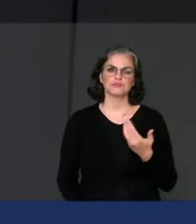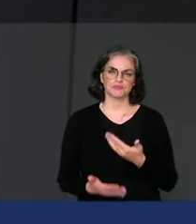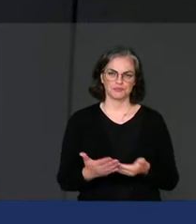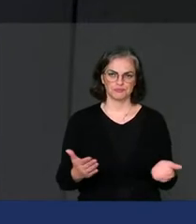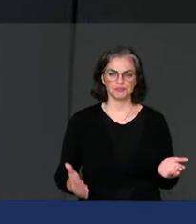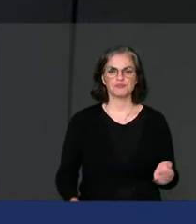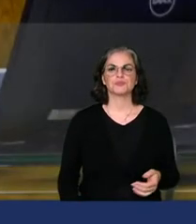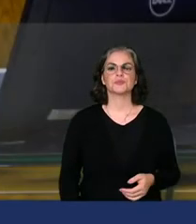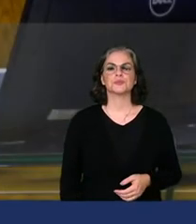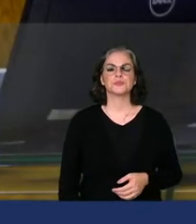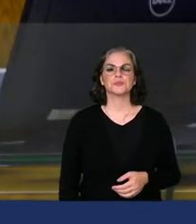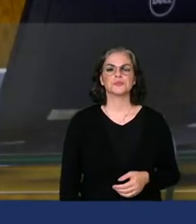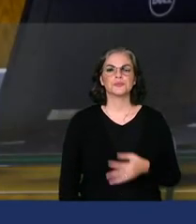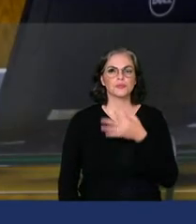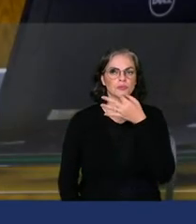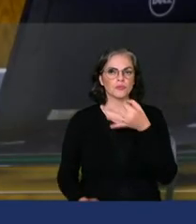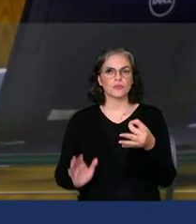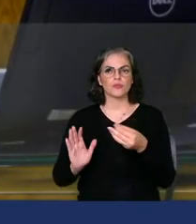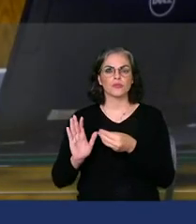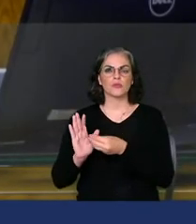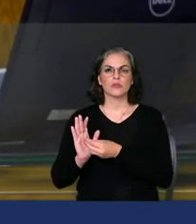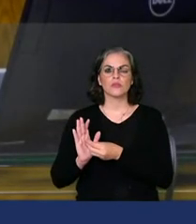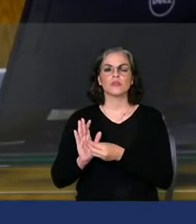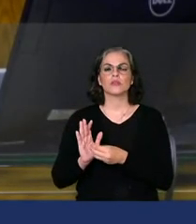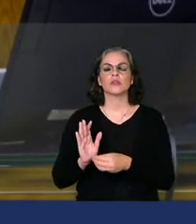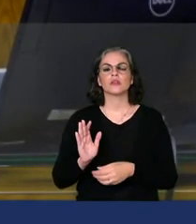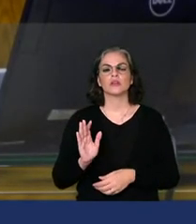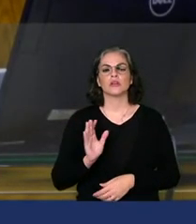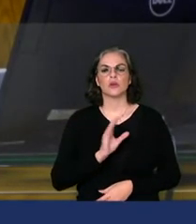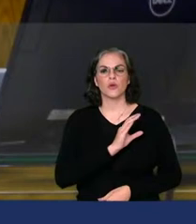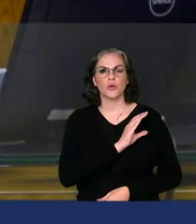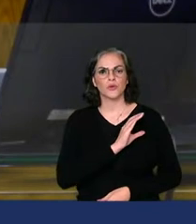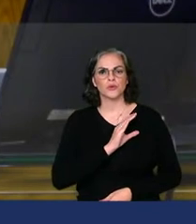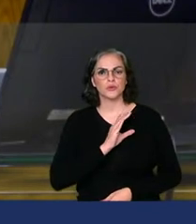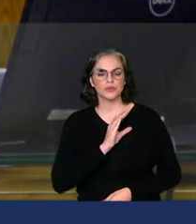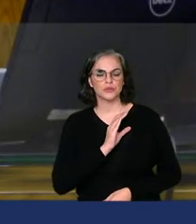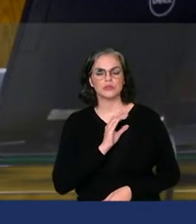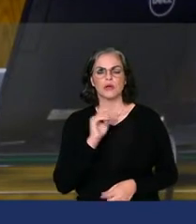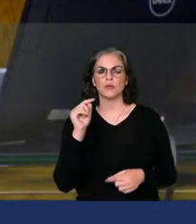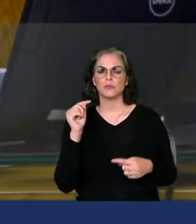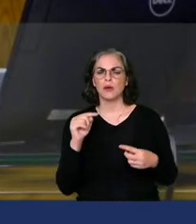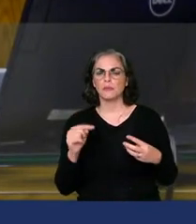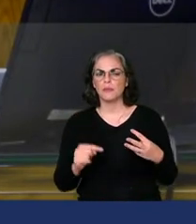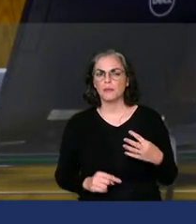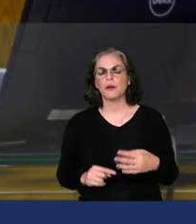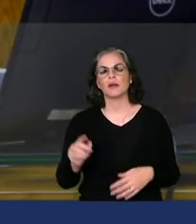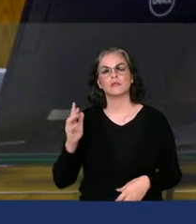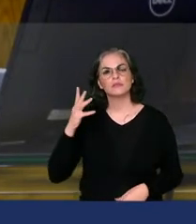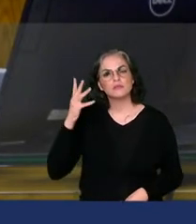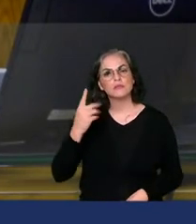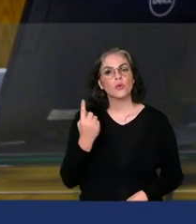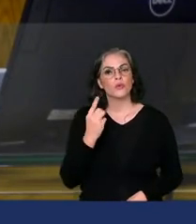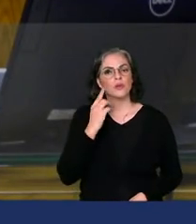SIM 23, NÃO: 328, ESTÁ REJEITADA O REQUE REQUERIMENTO. E CONSTITUIÇÃO JUSTIÇA E CIDADANIA, CONCEDO A PALAVRA AO DEPUTADO JOSÉ